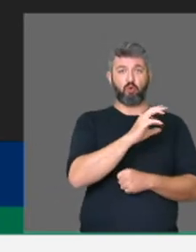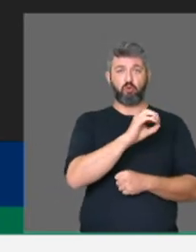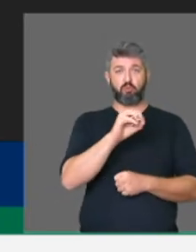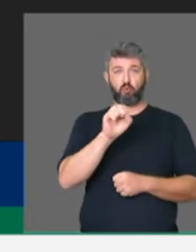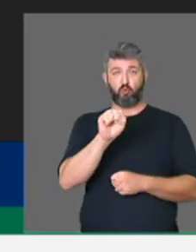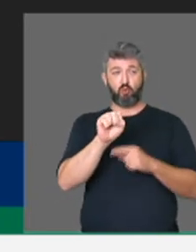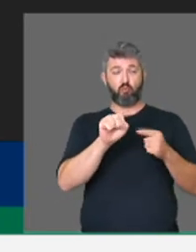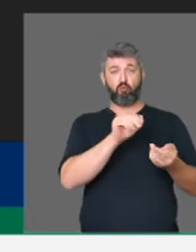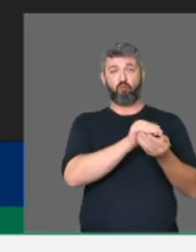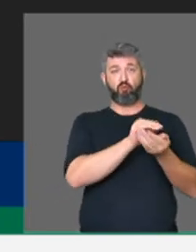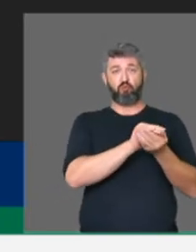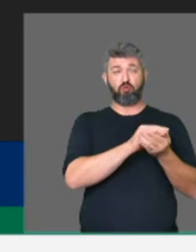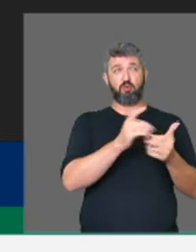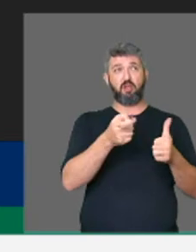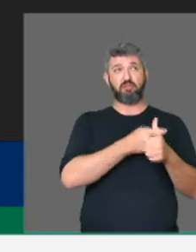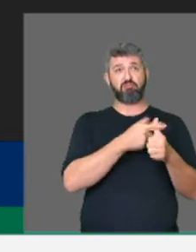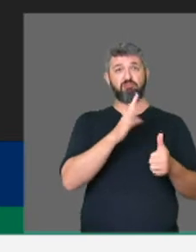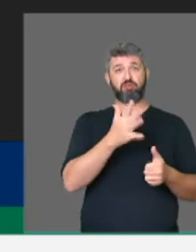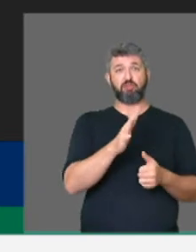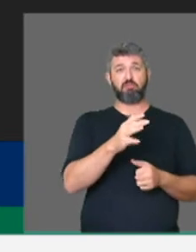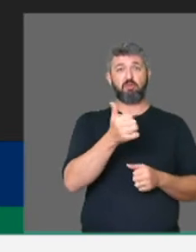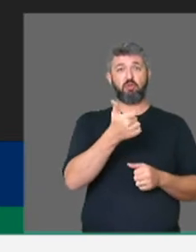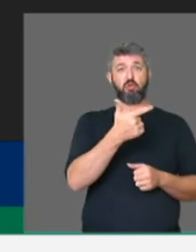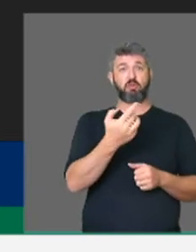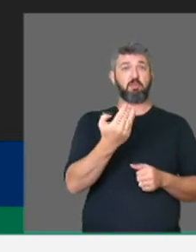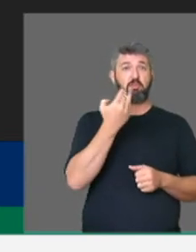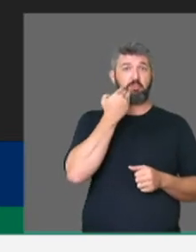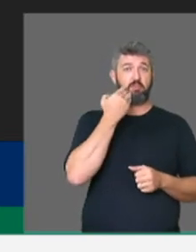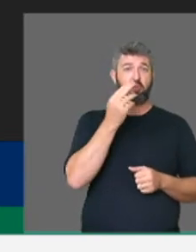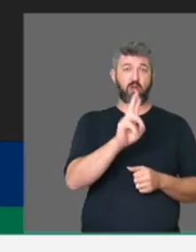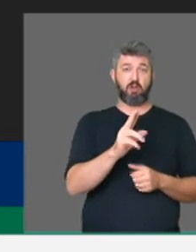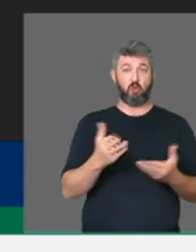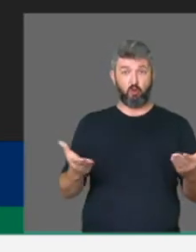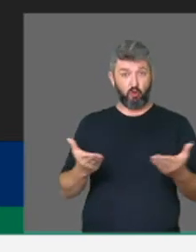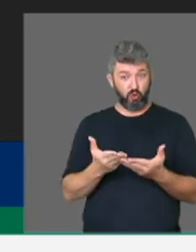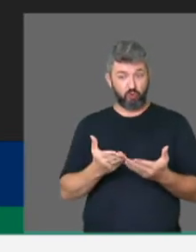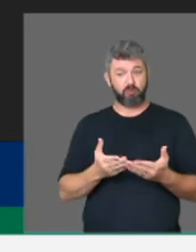ATÉ ESTÁ MUITO BEM RELATADA PELO NOBRE RELATOR ELA PRATICAMENTE PÕE UM FIM EM